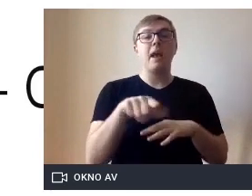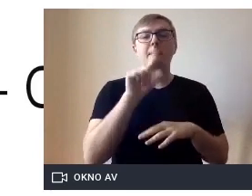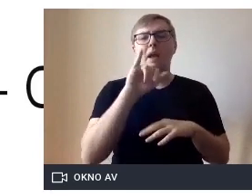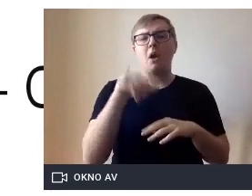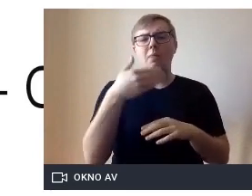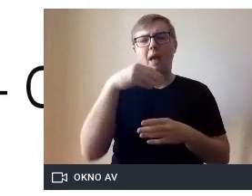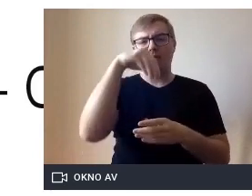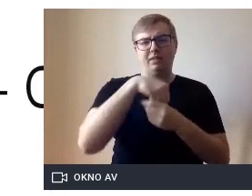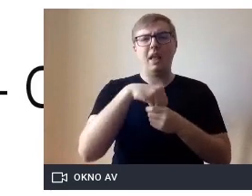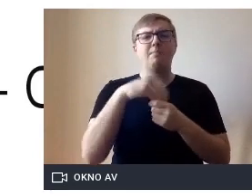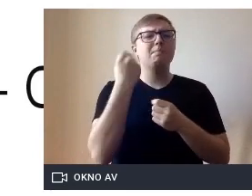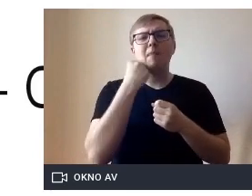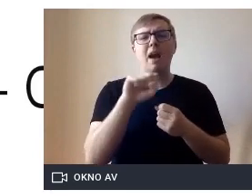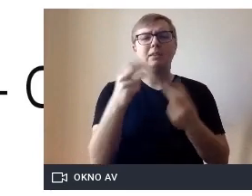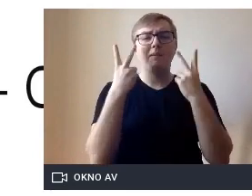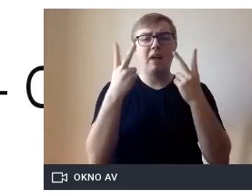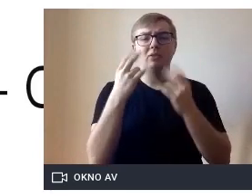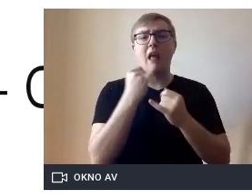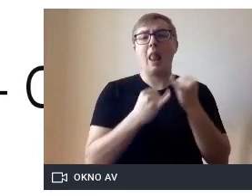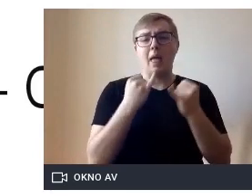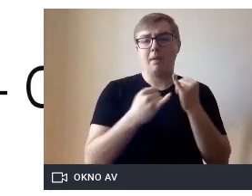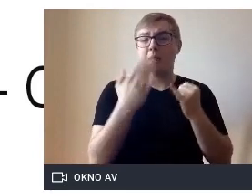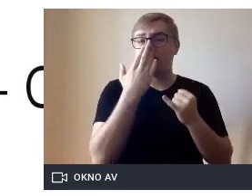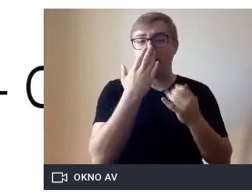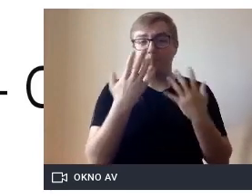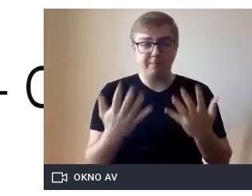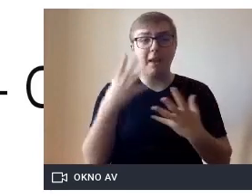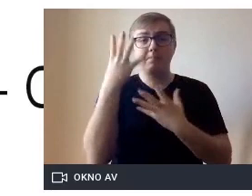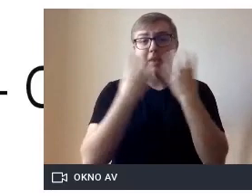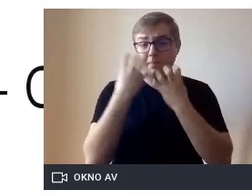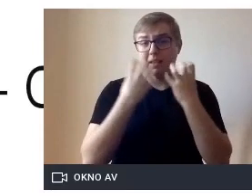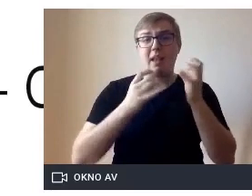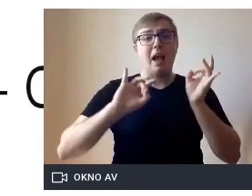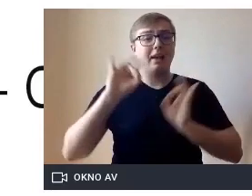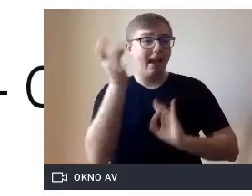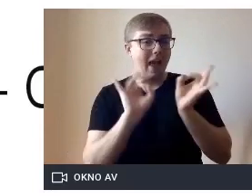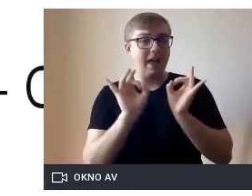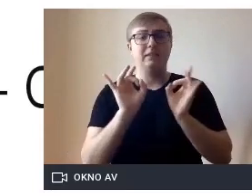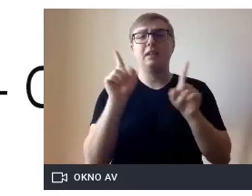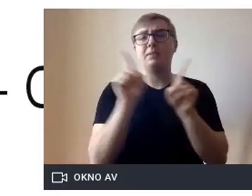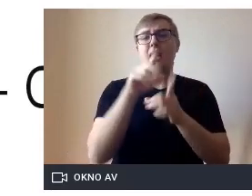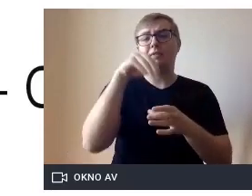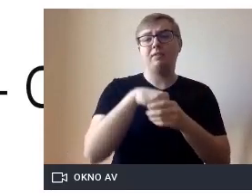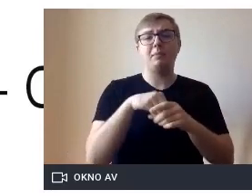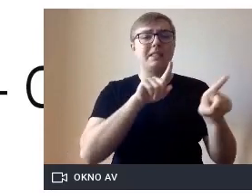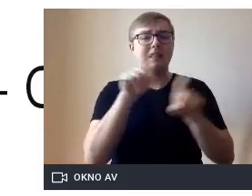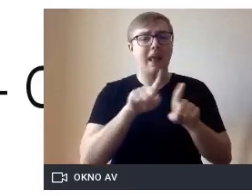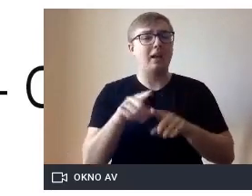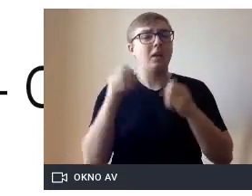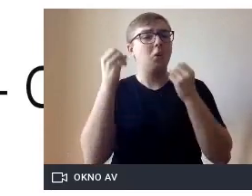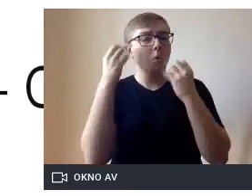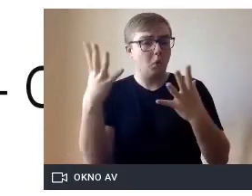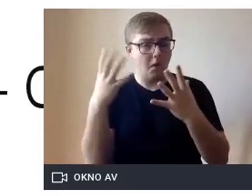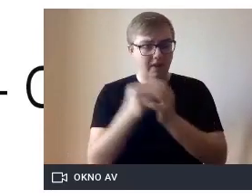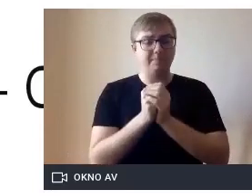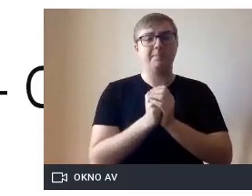PJM składa się z kilku bardzo ważnych elementów: mimiki, gestów i znaków kulturowych.